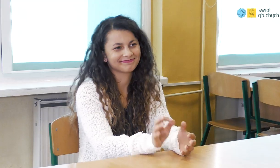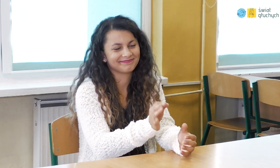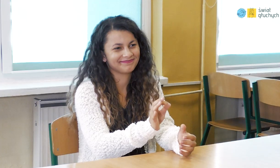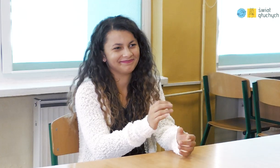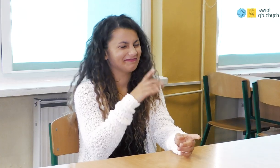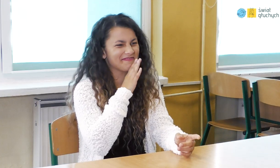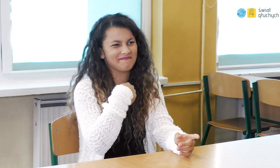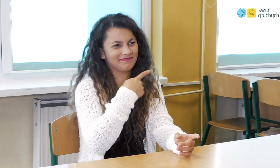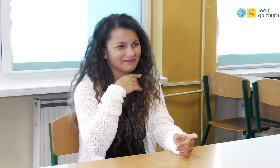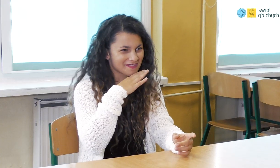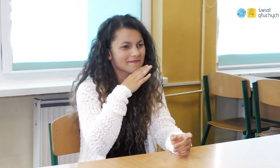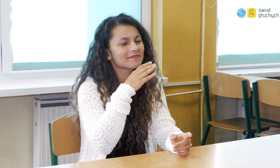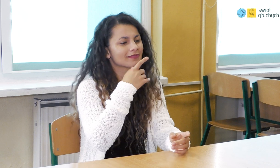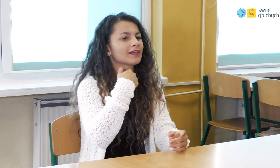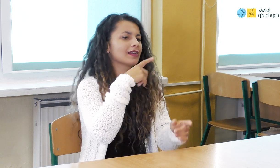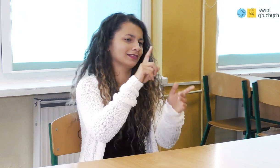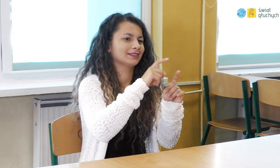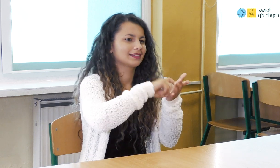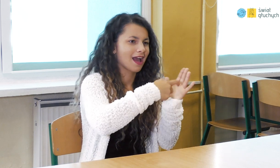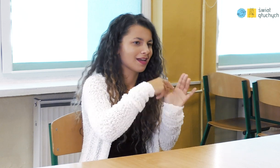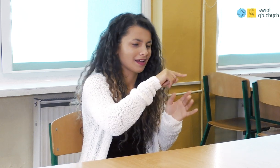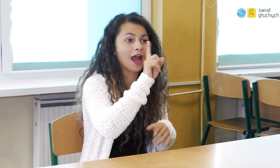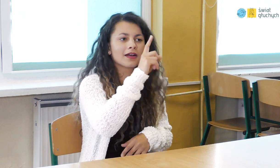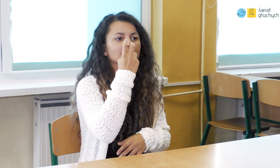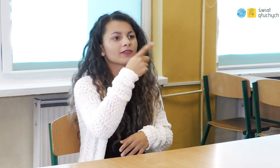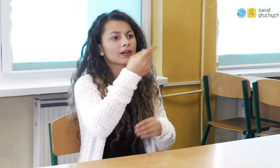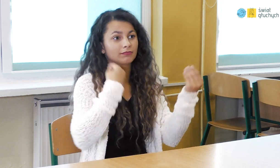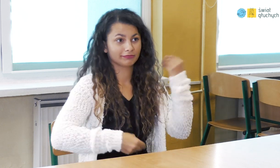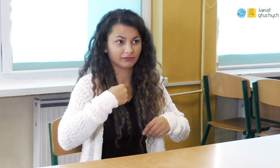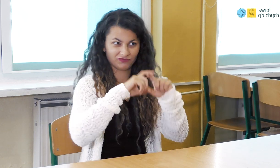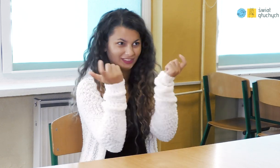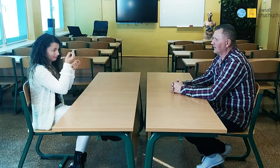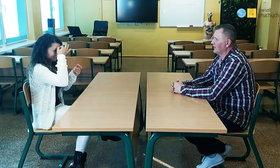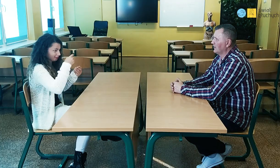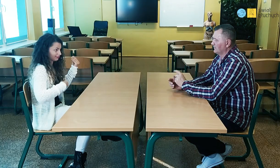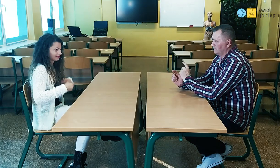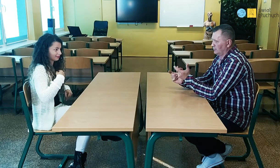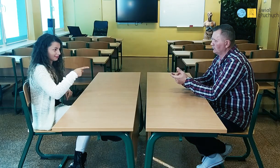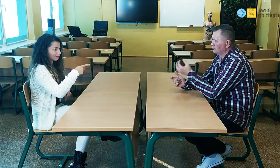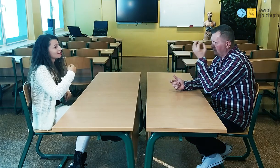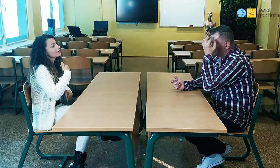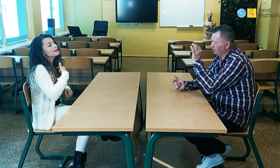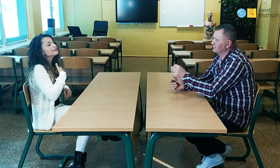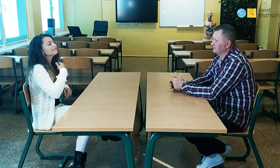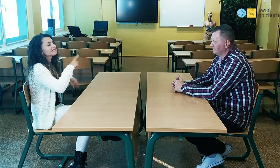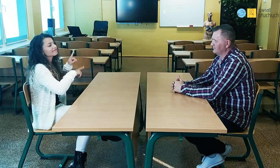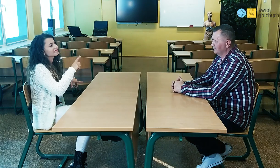U mnie było podobnie. Na sali… A tak jeszcze z ciekawości. Czy wszyscy byli zawsze przebrani? Tak, wszyscy.